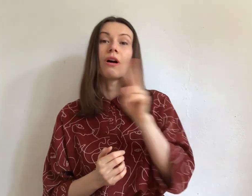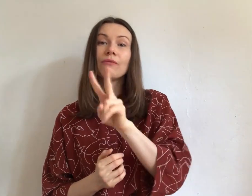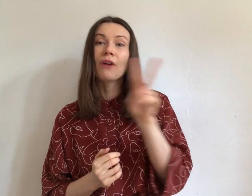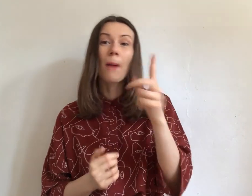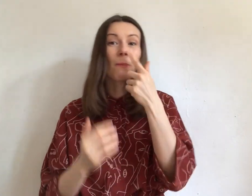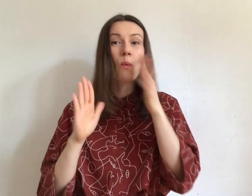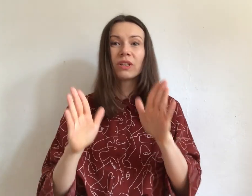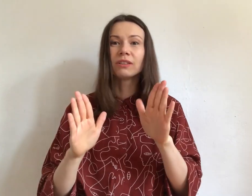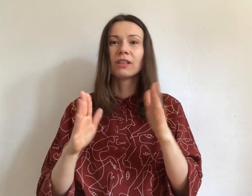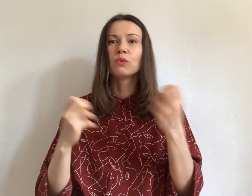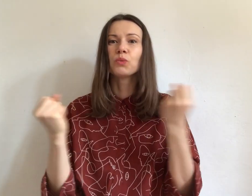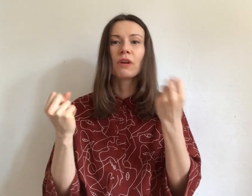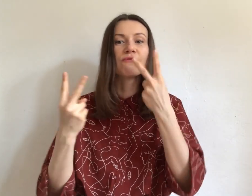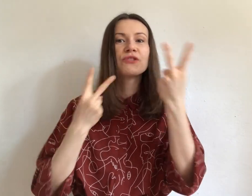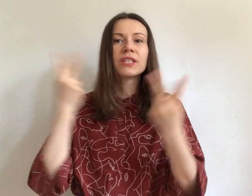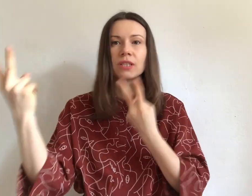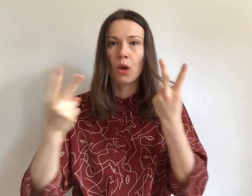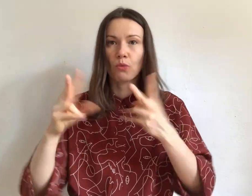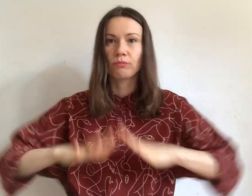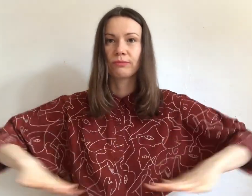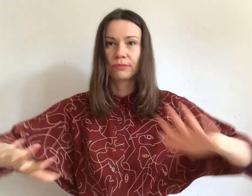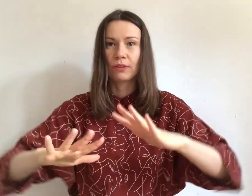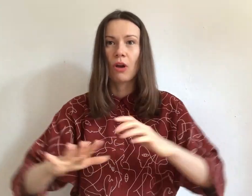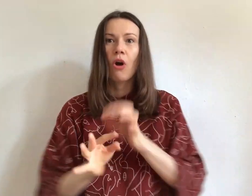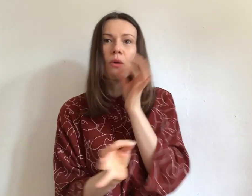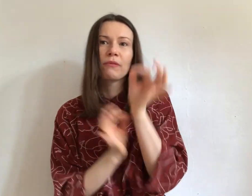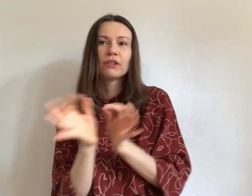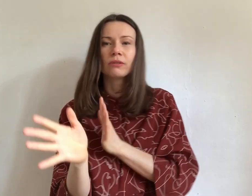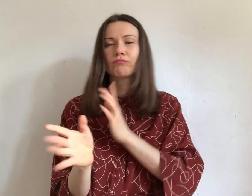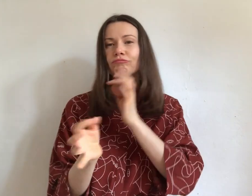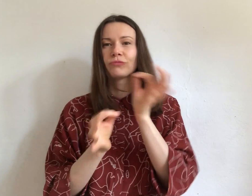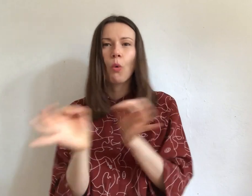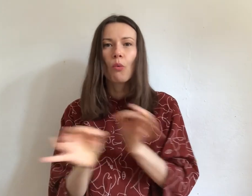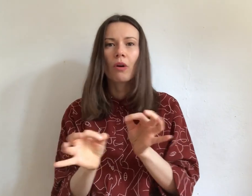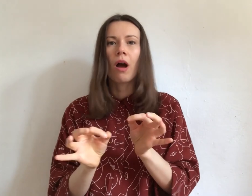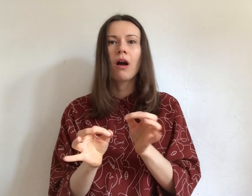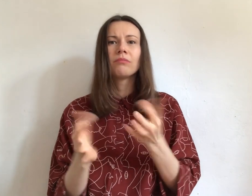Pokazuje się wizualnie, opowiada historię